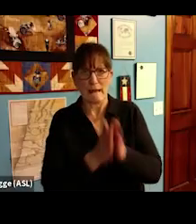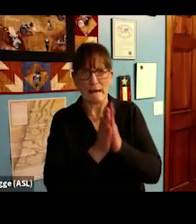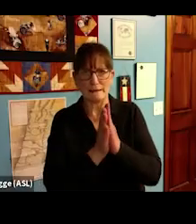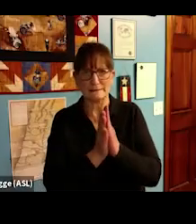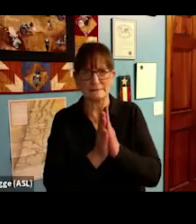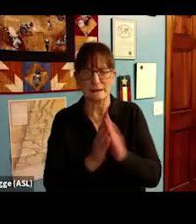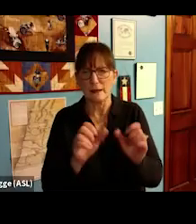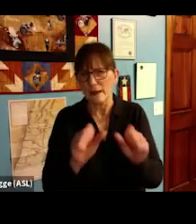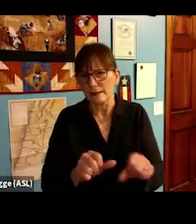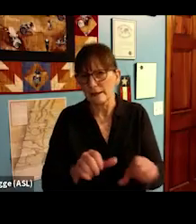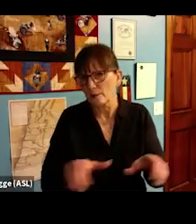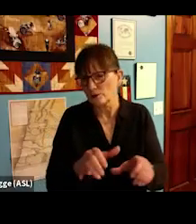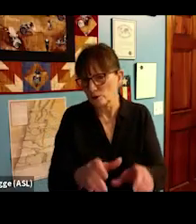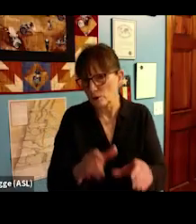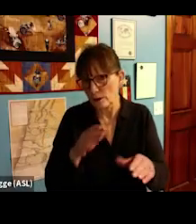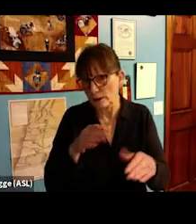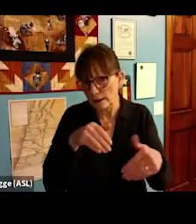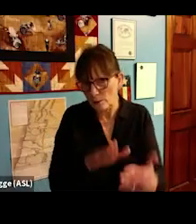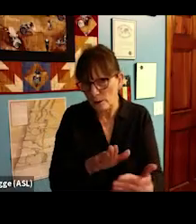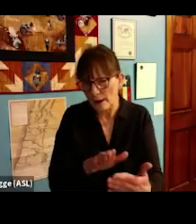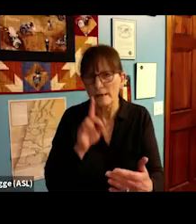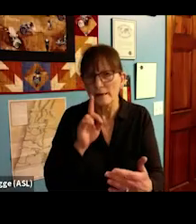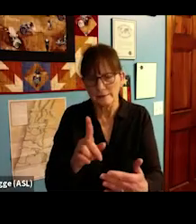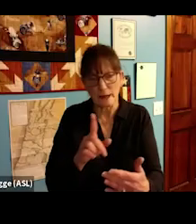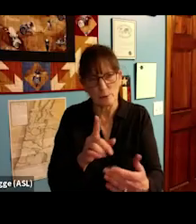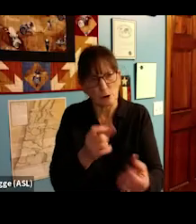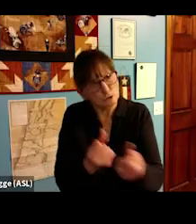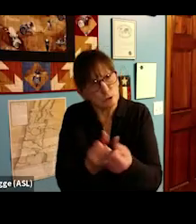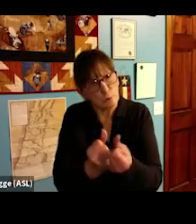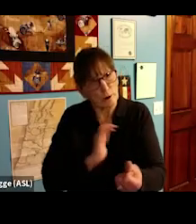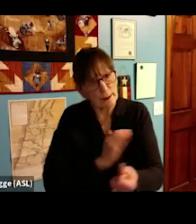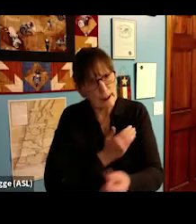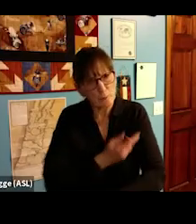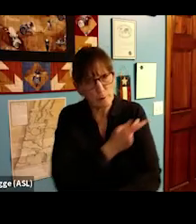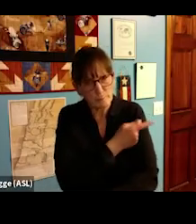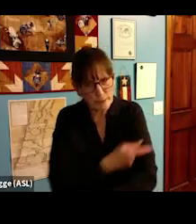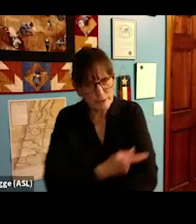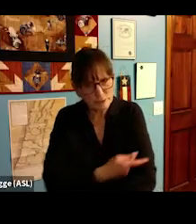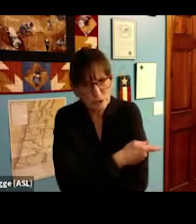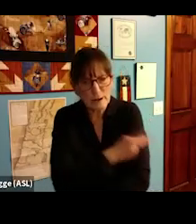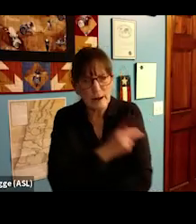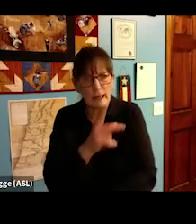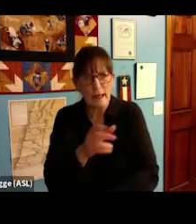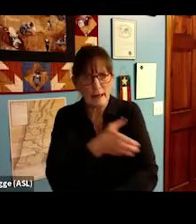que no pueda hacer una cita o que no quiera hacer una cita. Es realmente crucial,